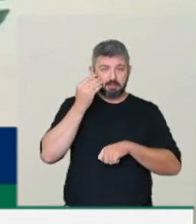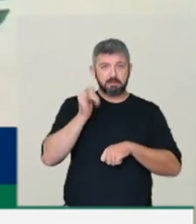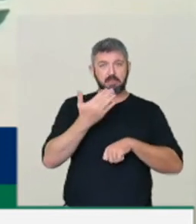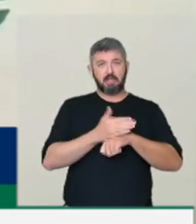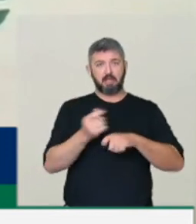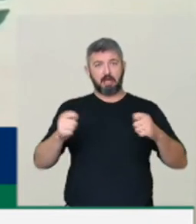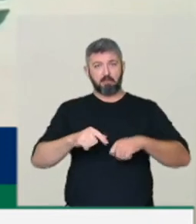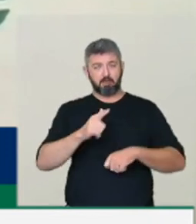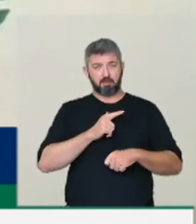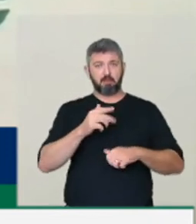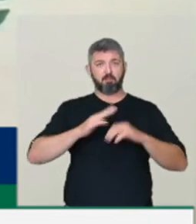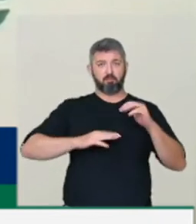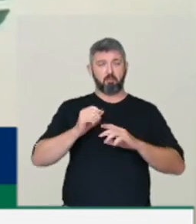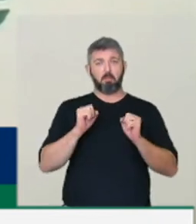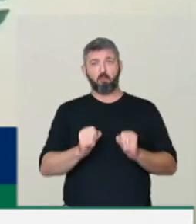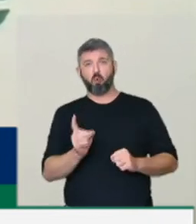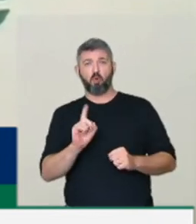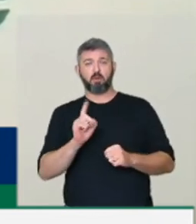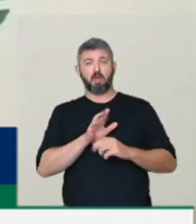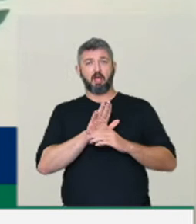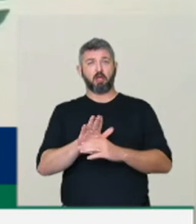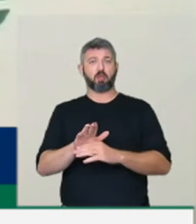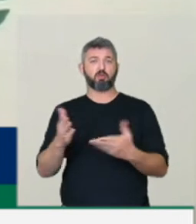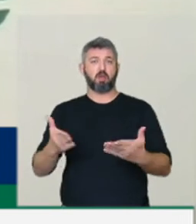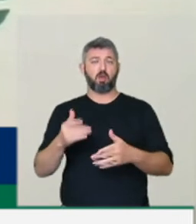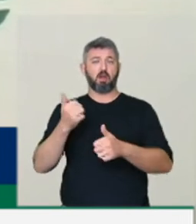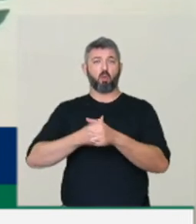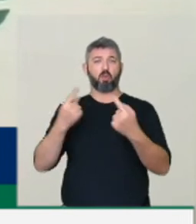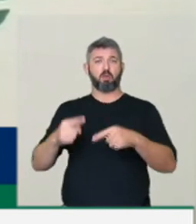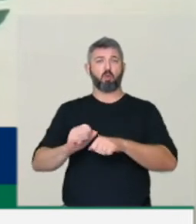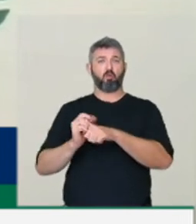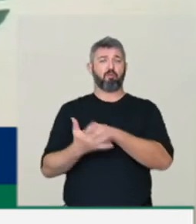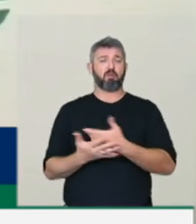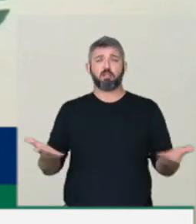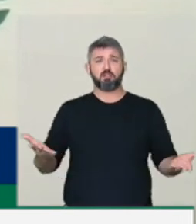HABILIDADES E PODER EXERCER A PROFISSÃO? PODER AJUDAR NESSE COMBATE DA PANDEMIA? NÓS